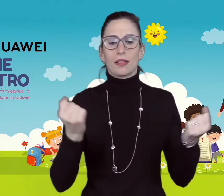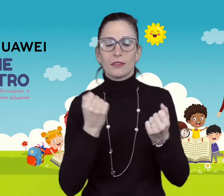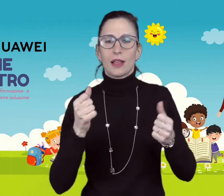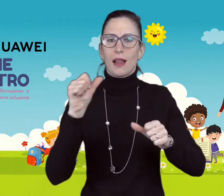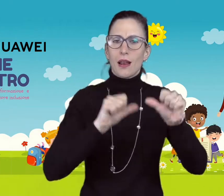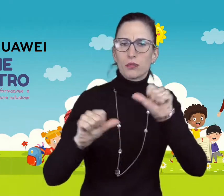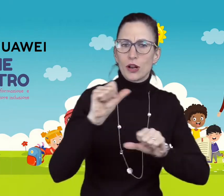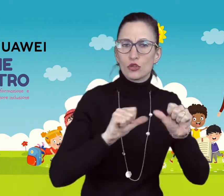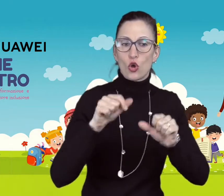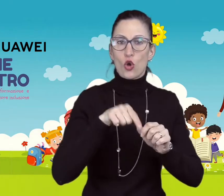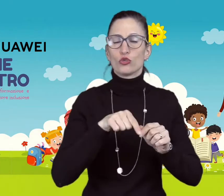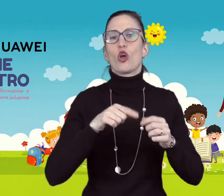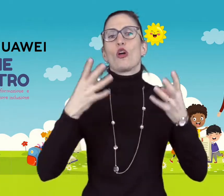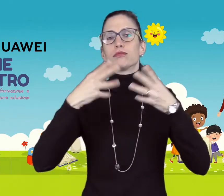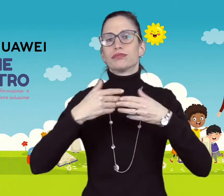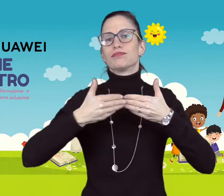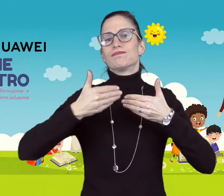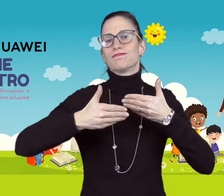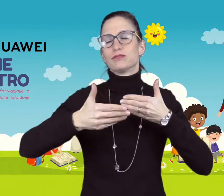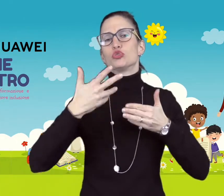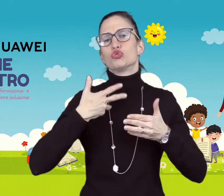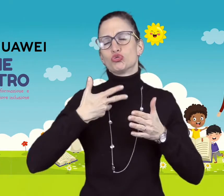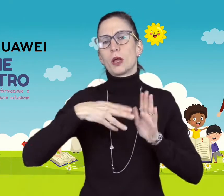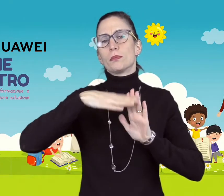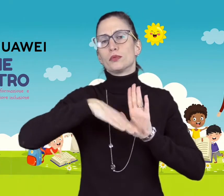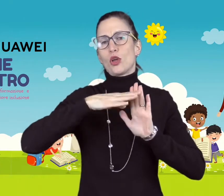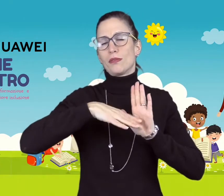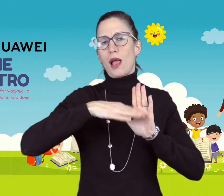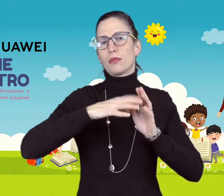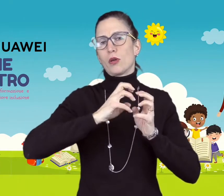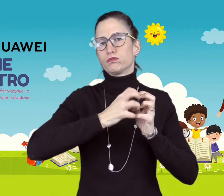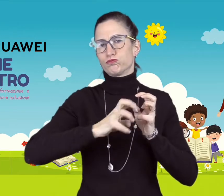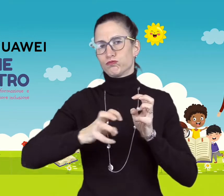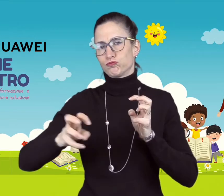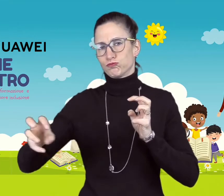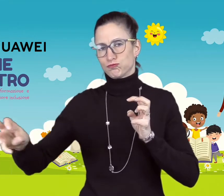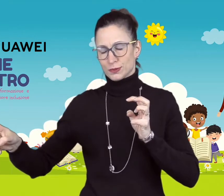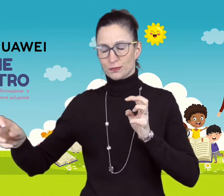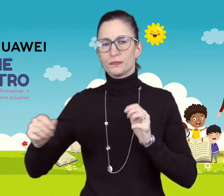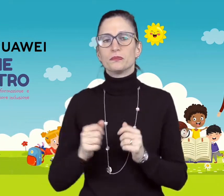laboratori, strutturati in varie edizioni, di cui verranno presentati i vari programmi.